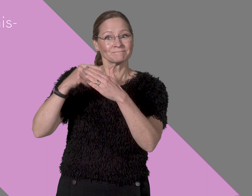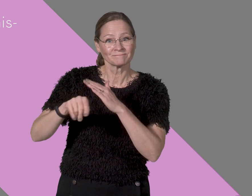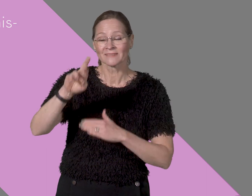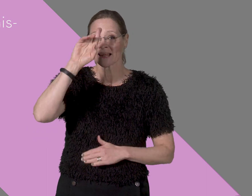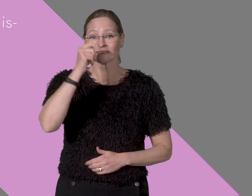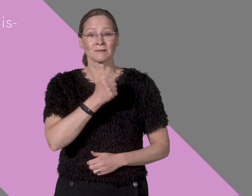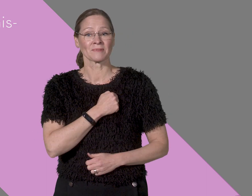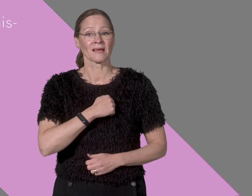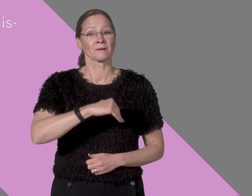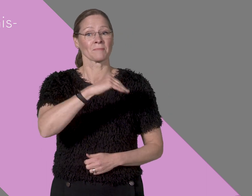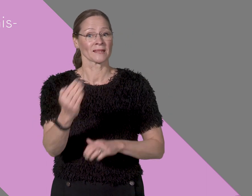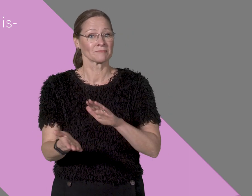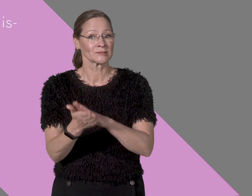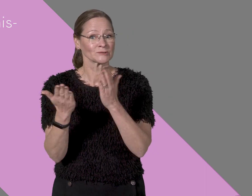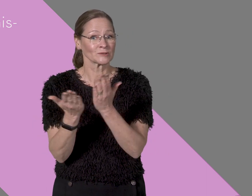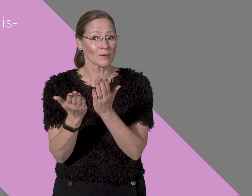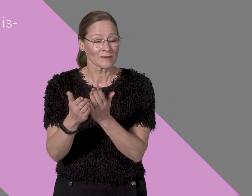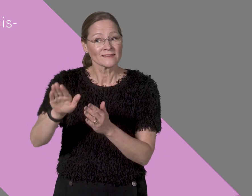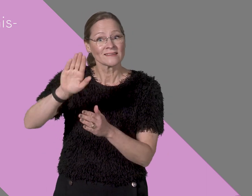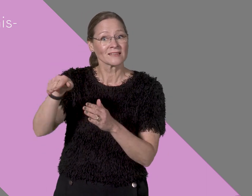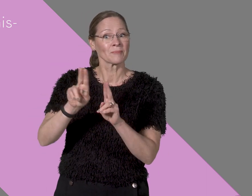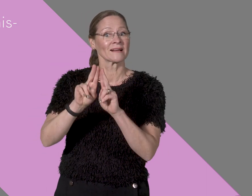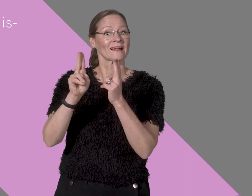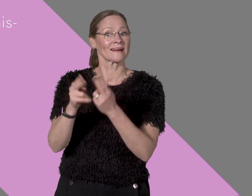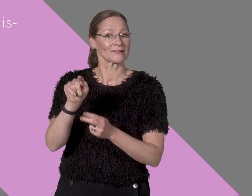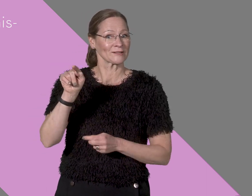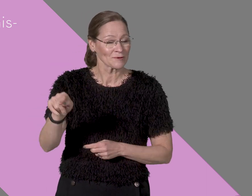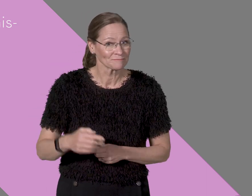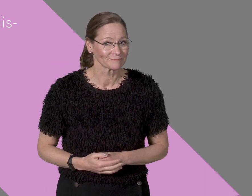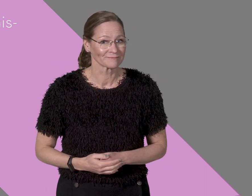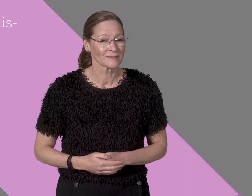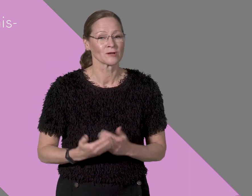Helsingin Pitäjänmäen peruskoulun iltapäiväkerhossa,